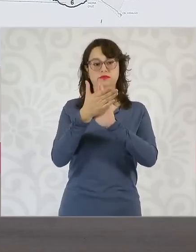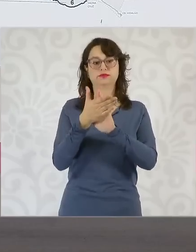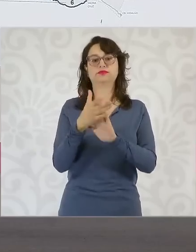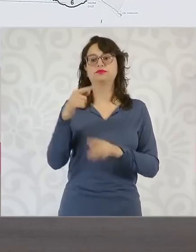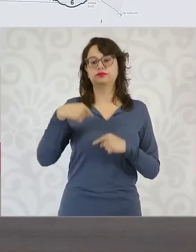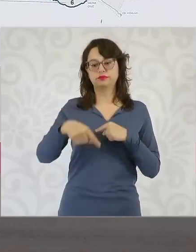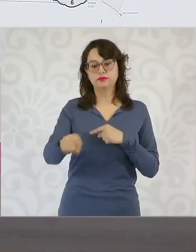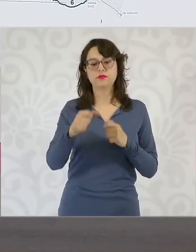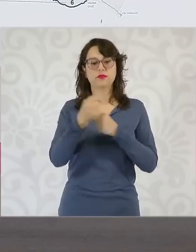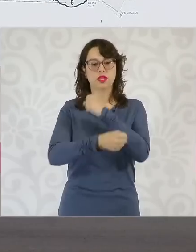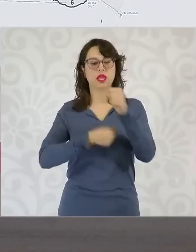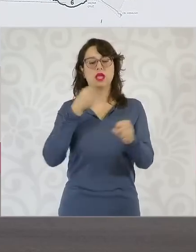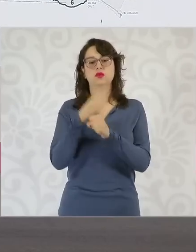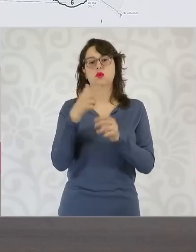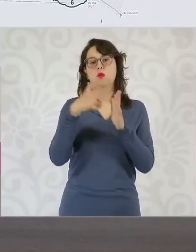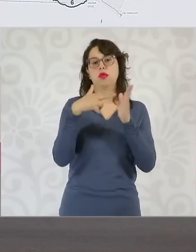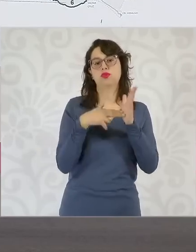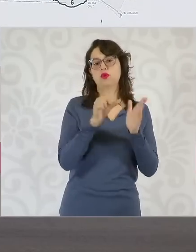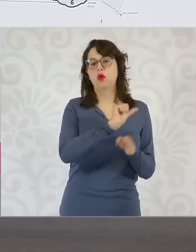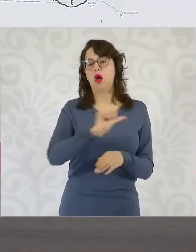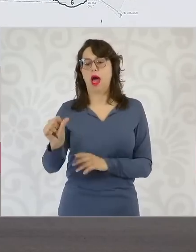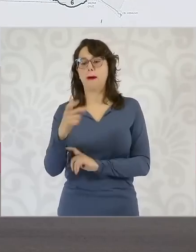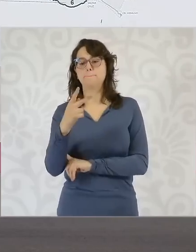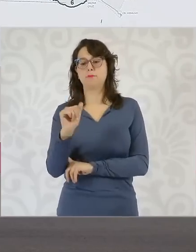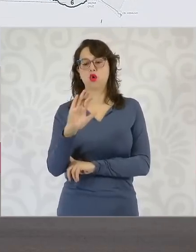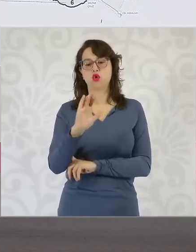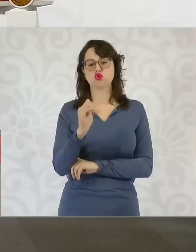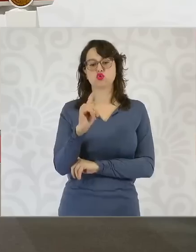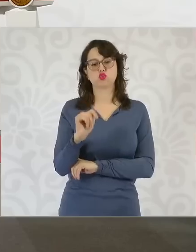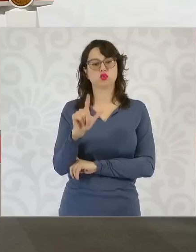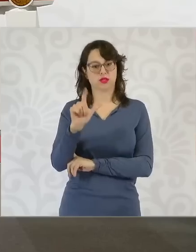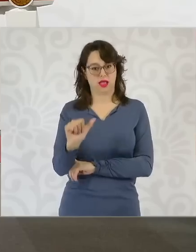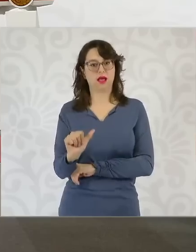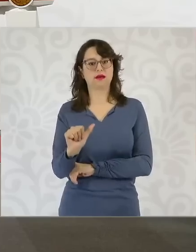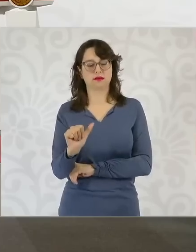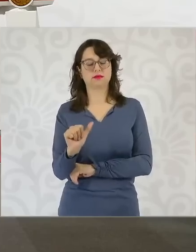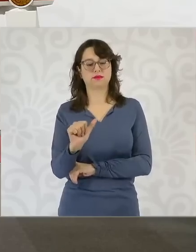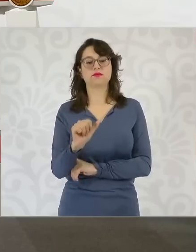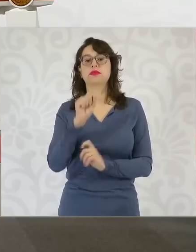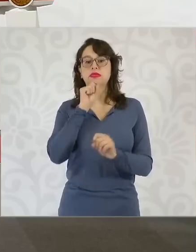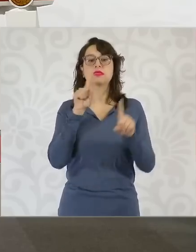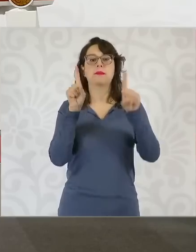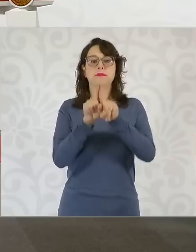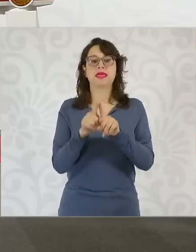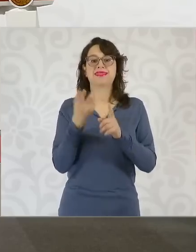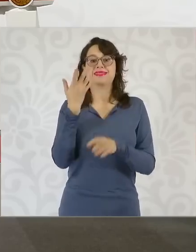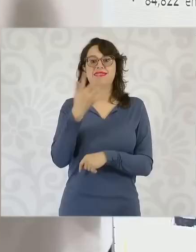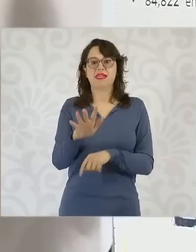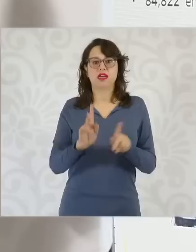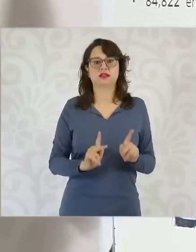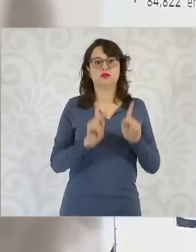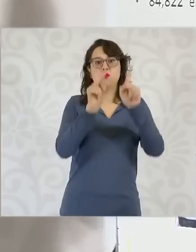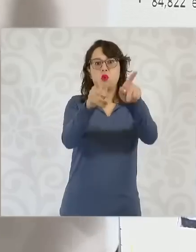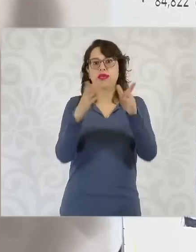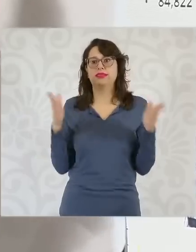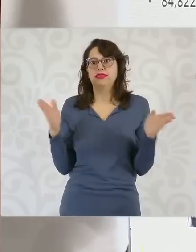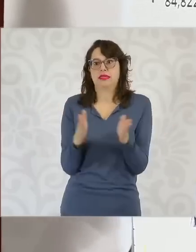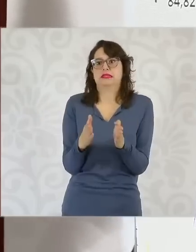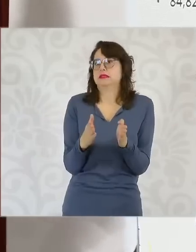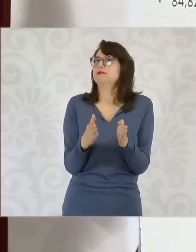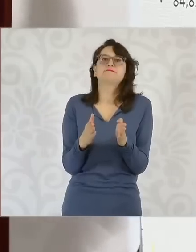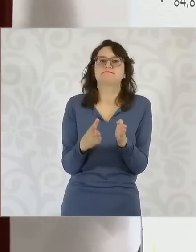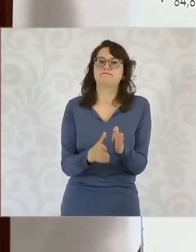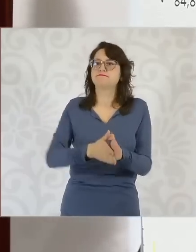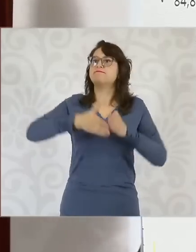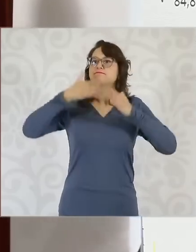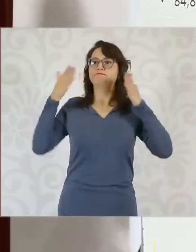a Pochutla y la ampliación de cerca de 10 puentes que tenemos donde ya se modernizó sin embargo los